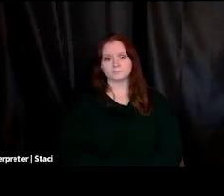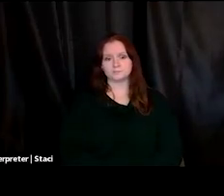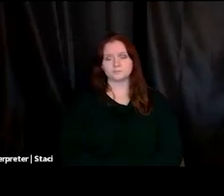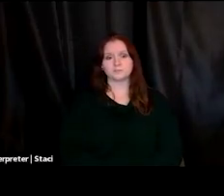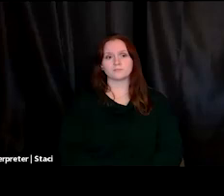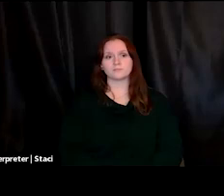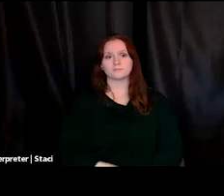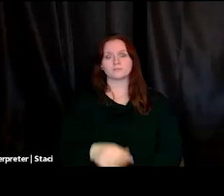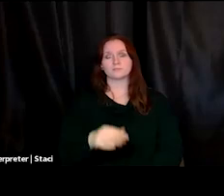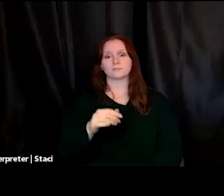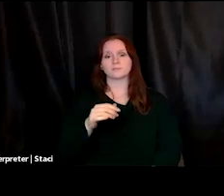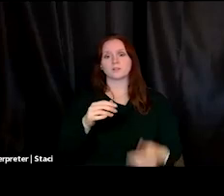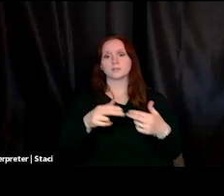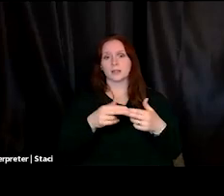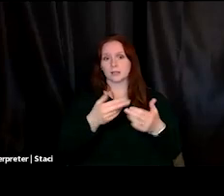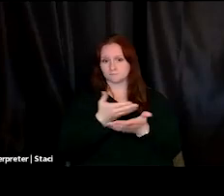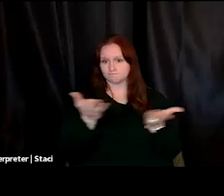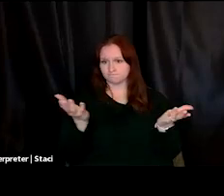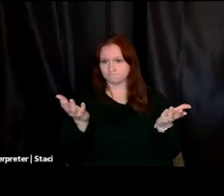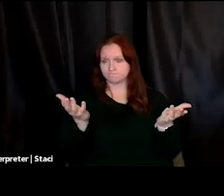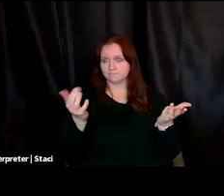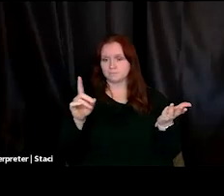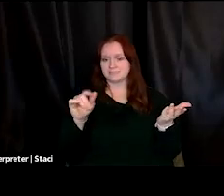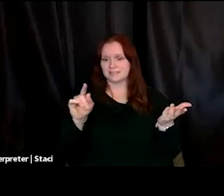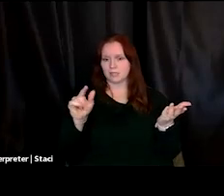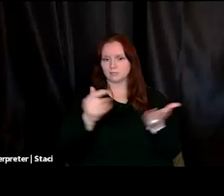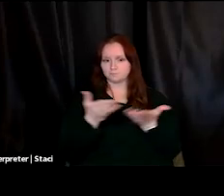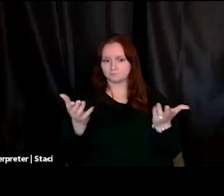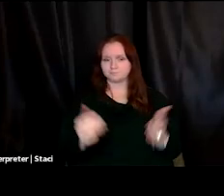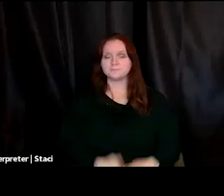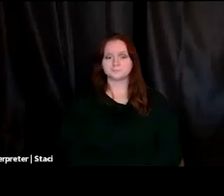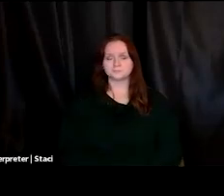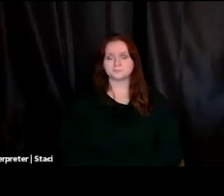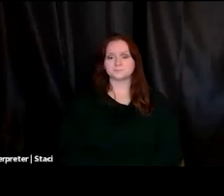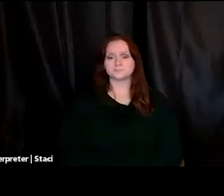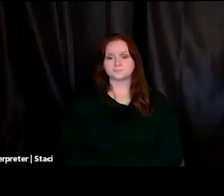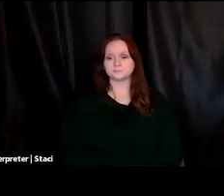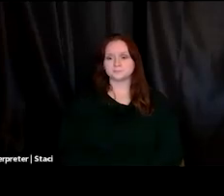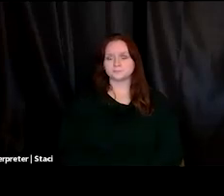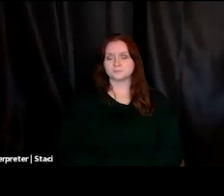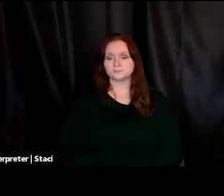y los tiempos de espera generales. Voy a continuar con la diapositiva número 25.